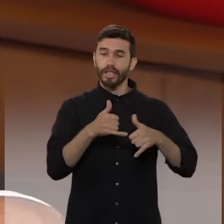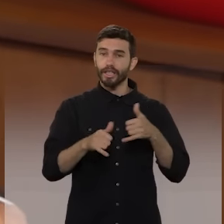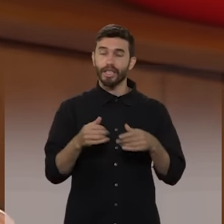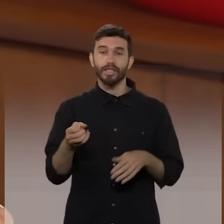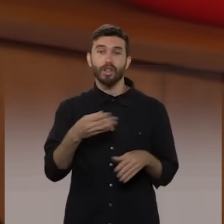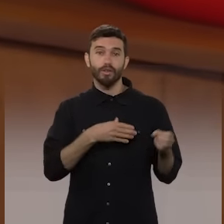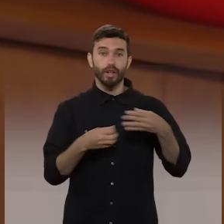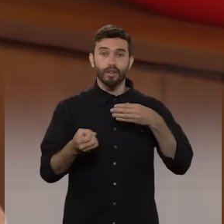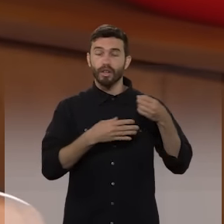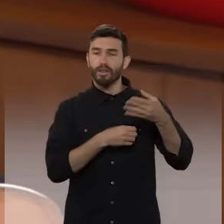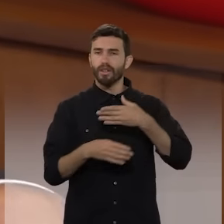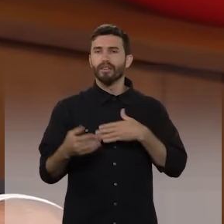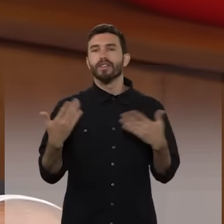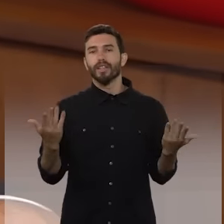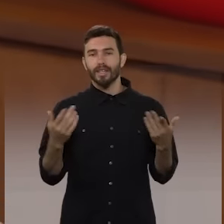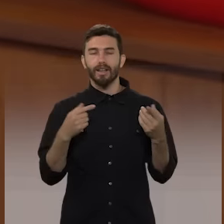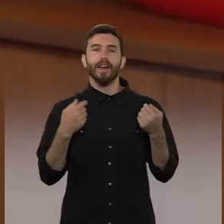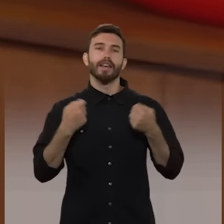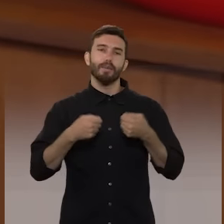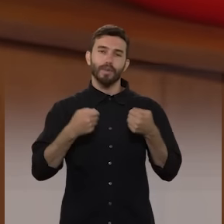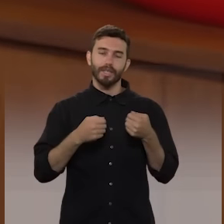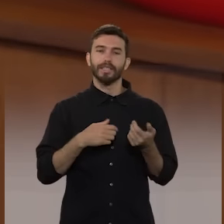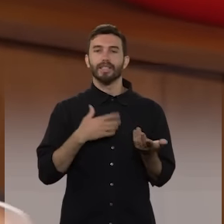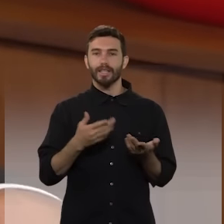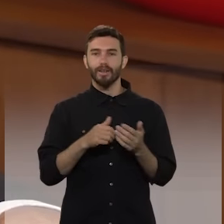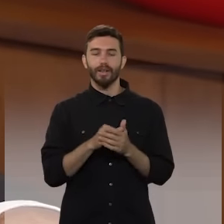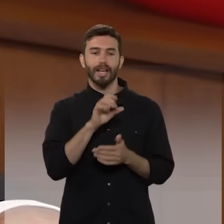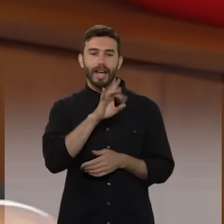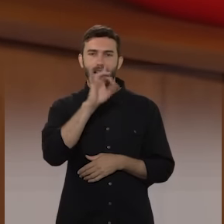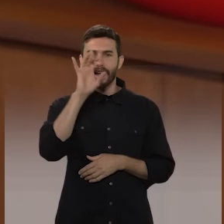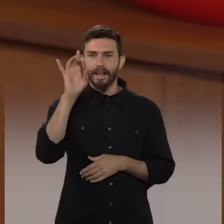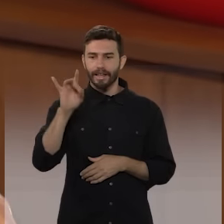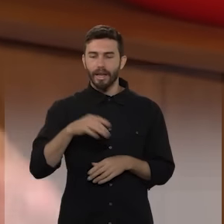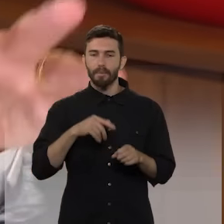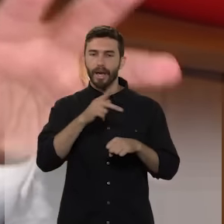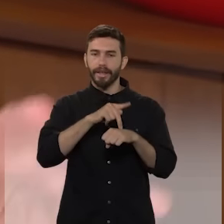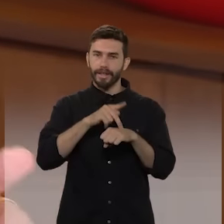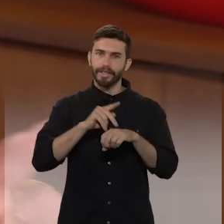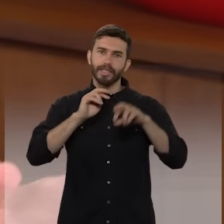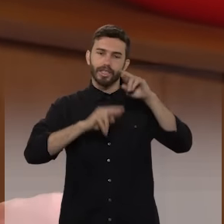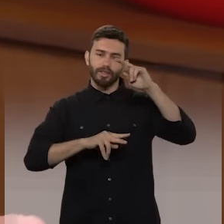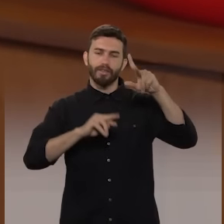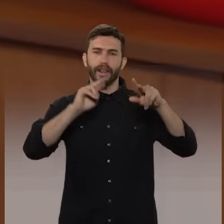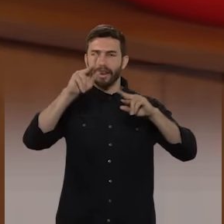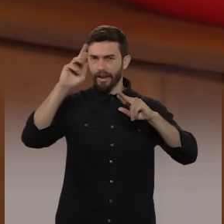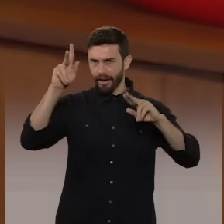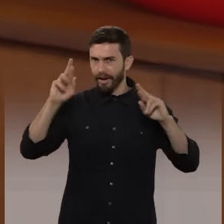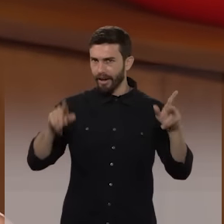diferentes de negócio em cada segmento, em cada país, devido às características. Mas, de um modo